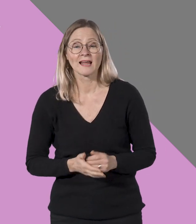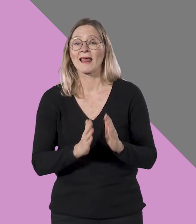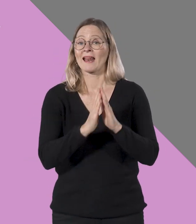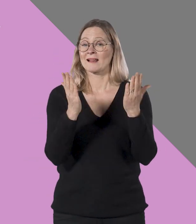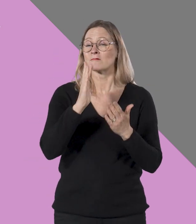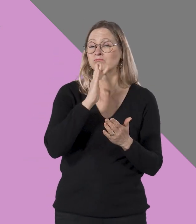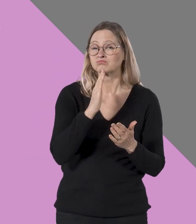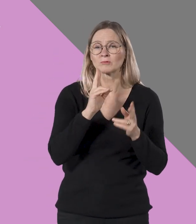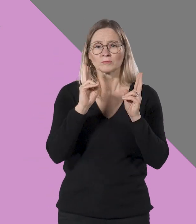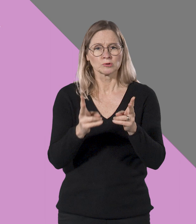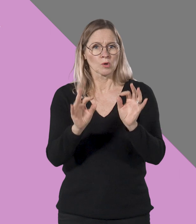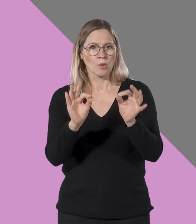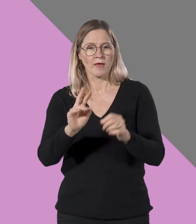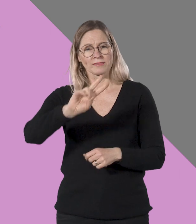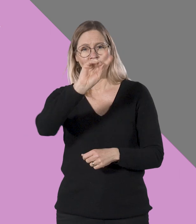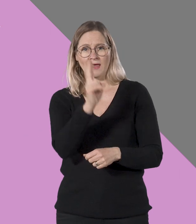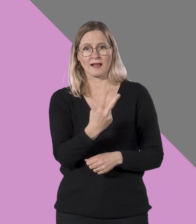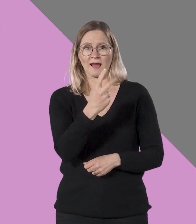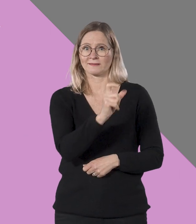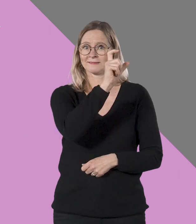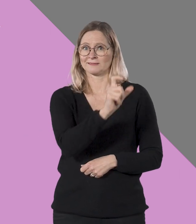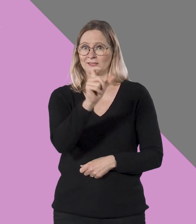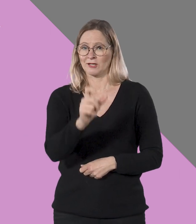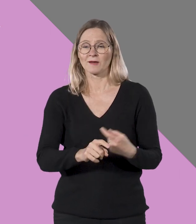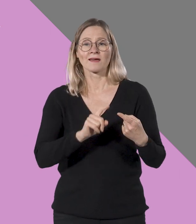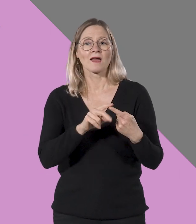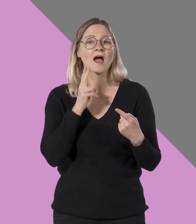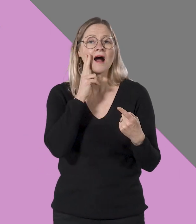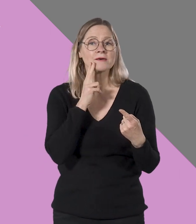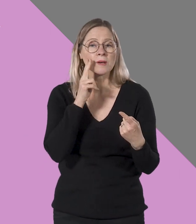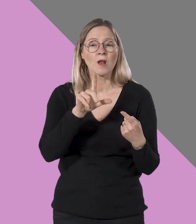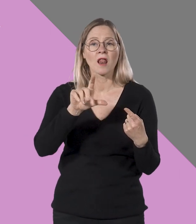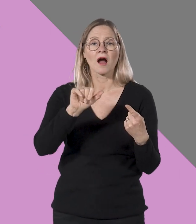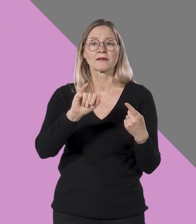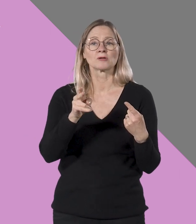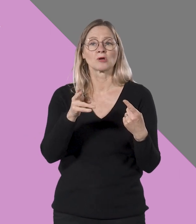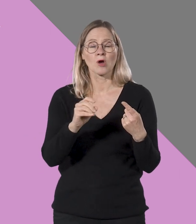Lehdessä kerrotaan myös siitä, kuinka taiteilijakaksikko Aino Laiho -